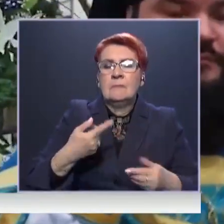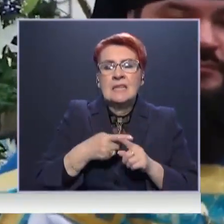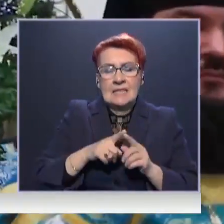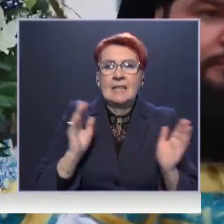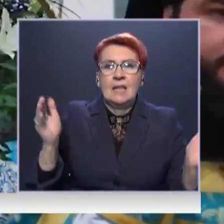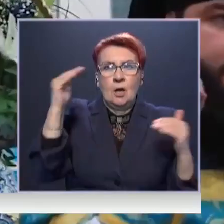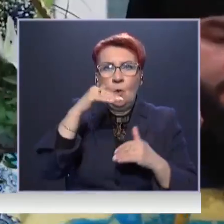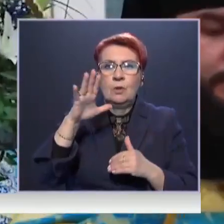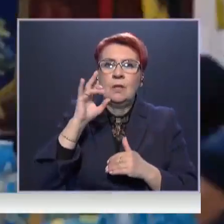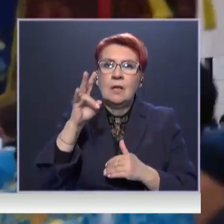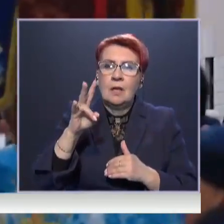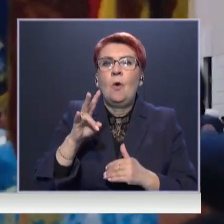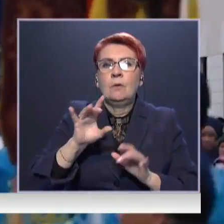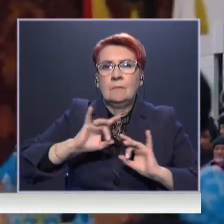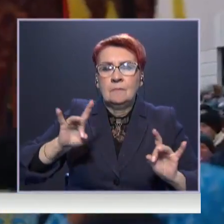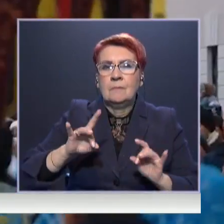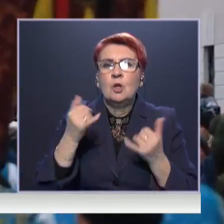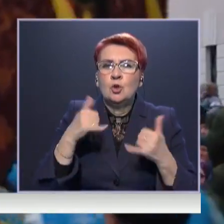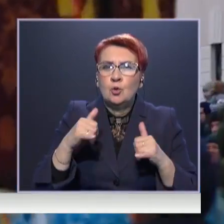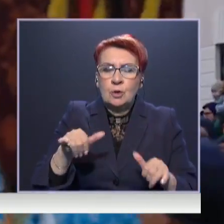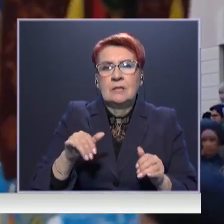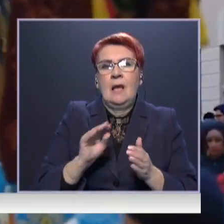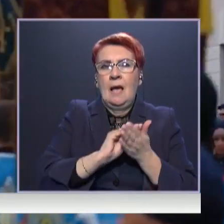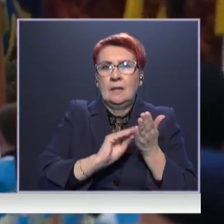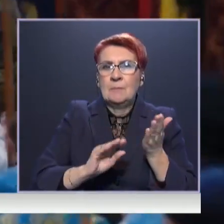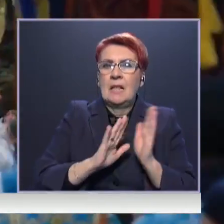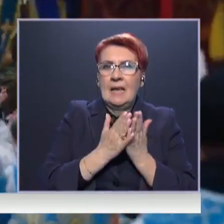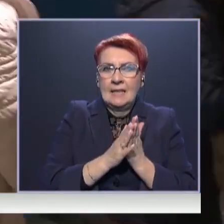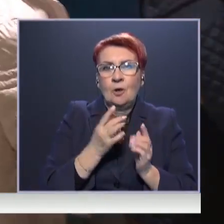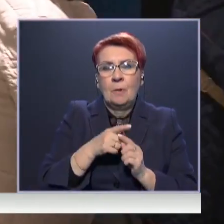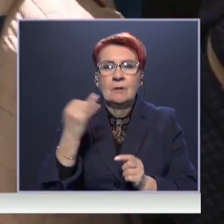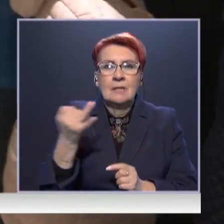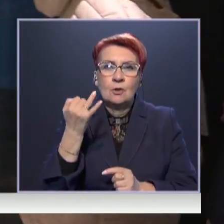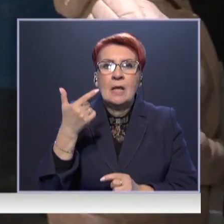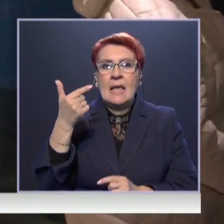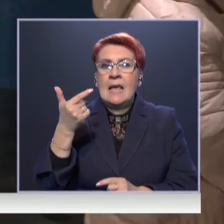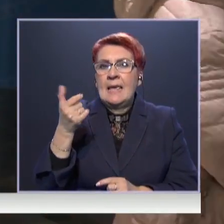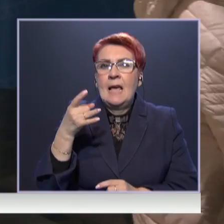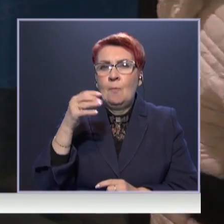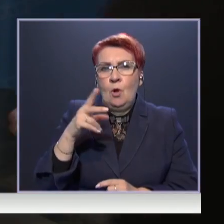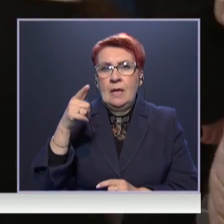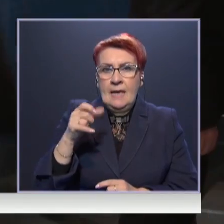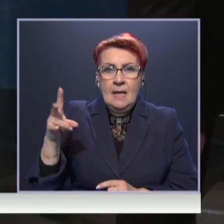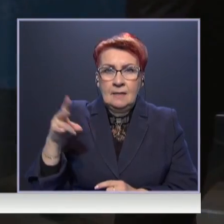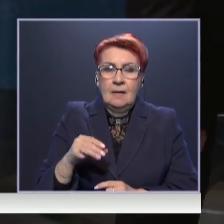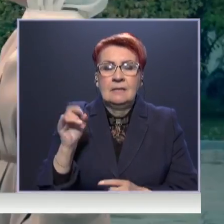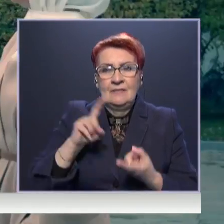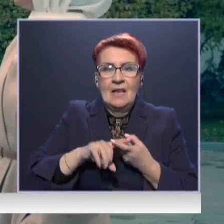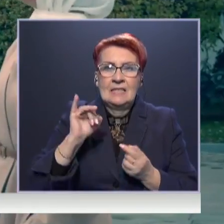её чудеса в будущем написал О ней книгу поэтому историк патриарха гермагена очень связана из Казанской платы